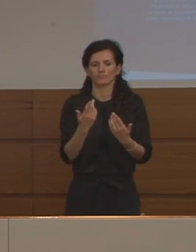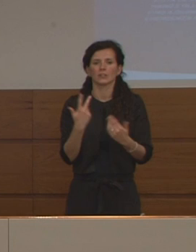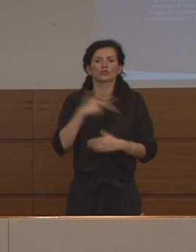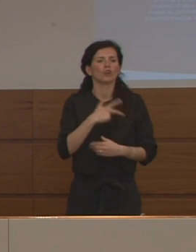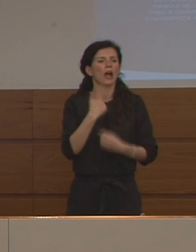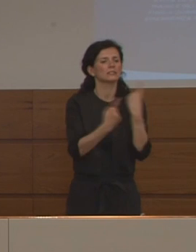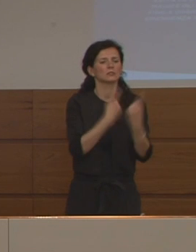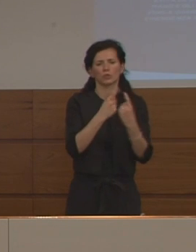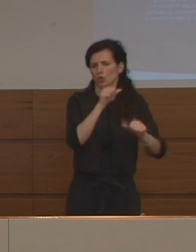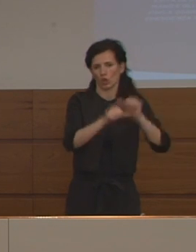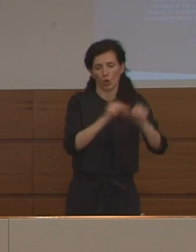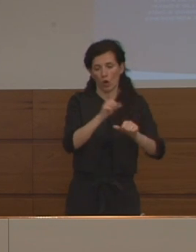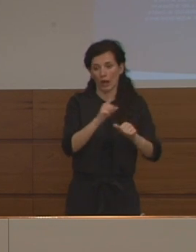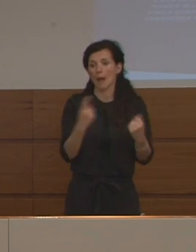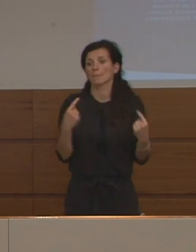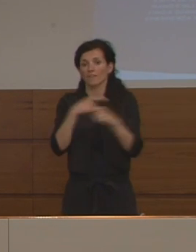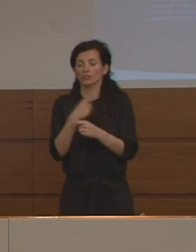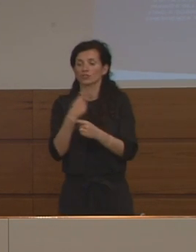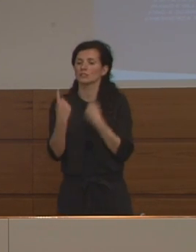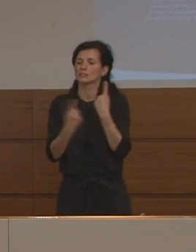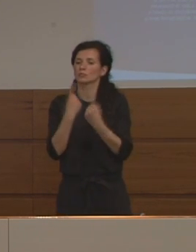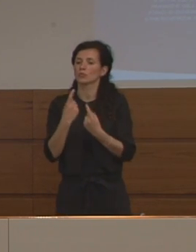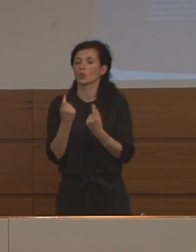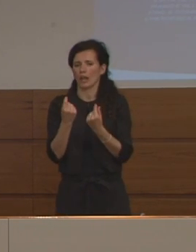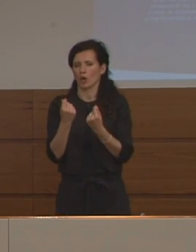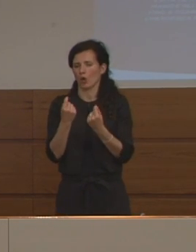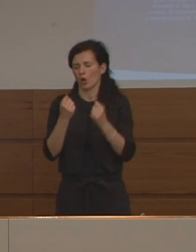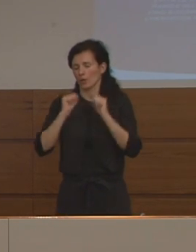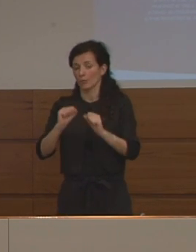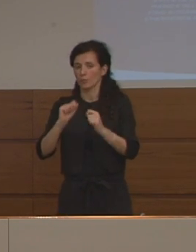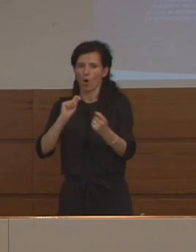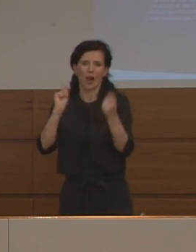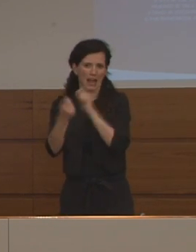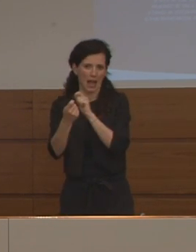Al Professore volevo chiedere invece rispetto alle RSA qualcosa, perché è un po',